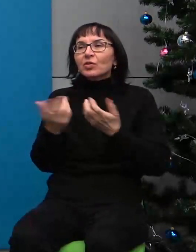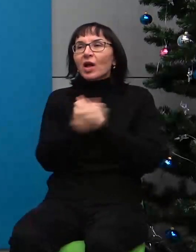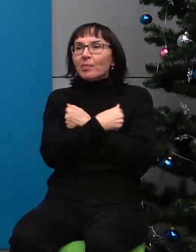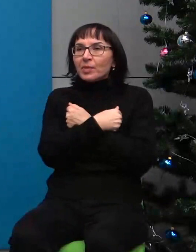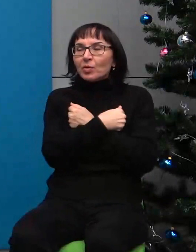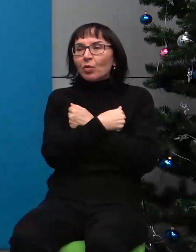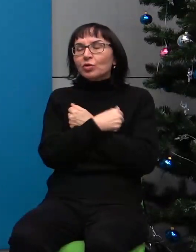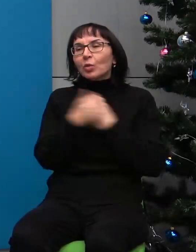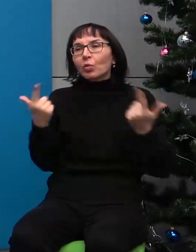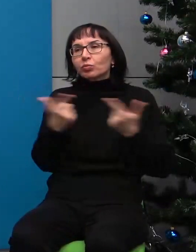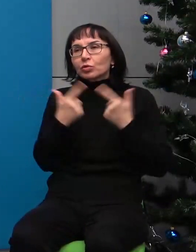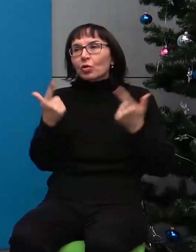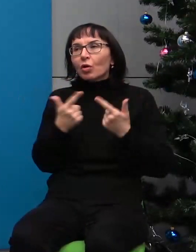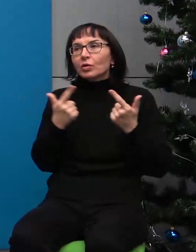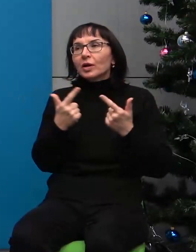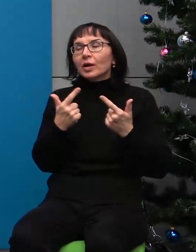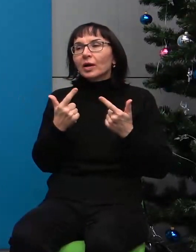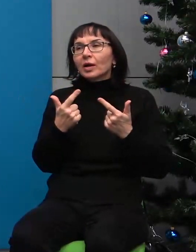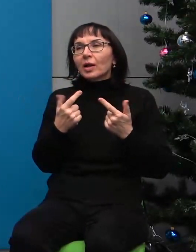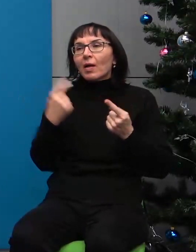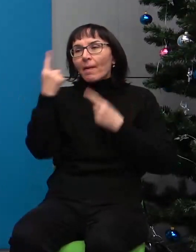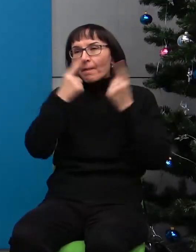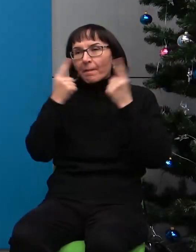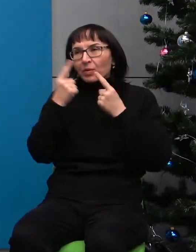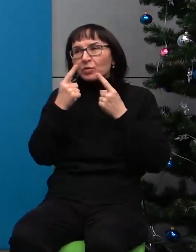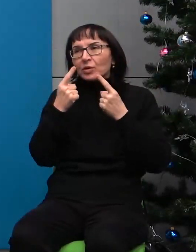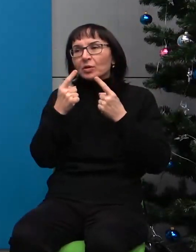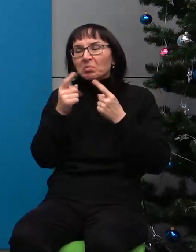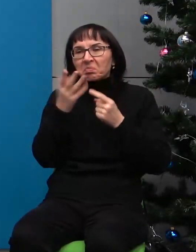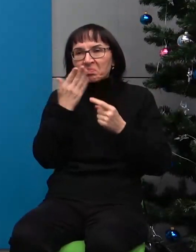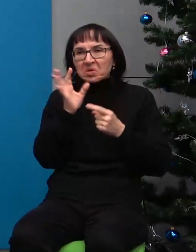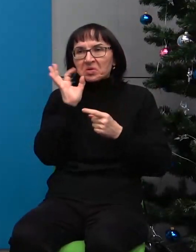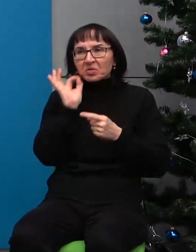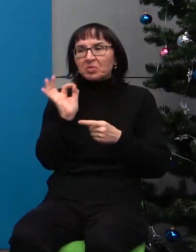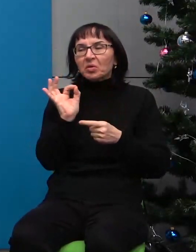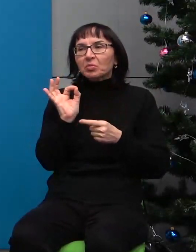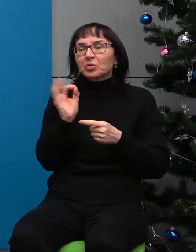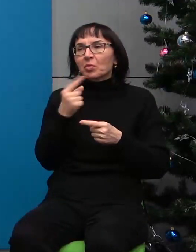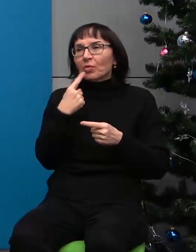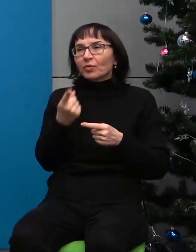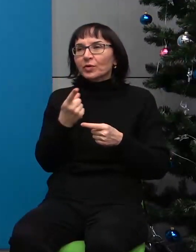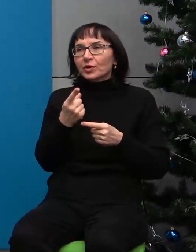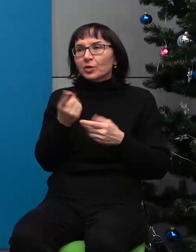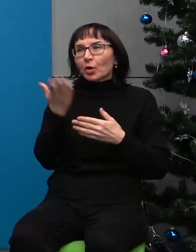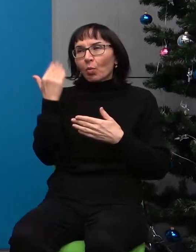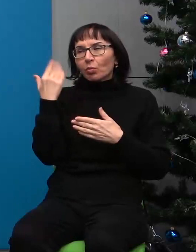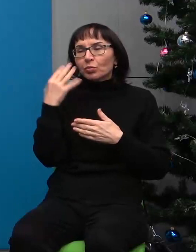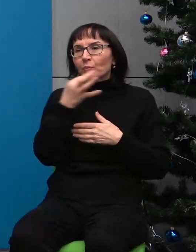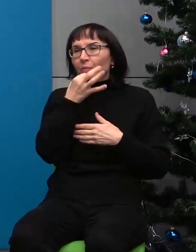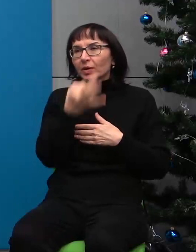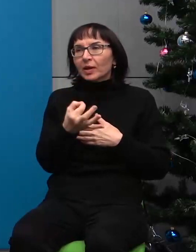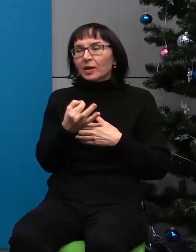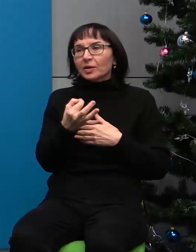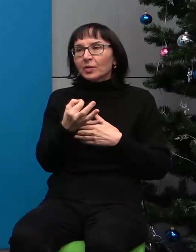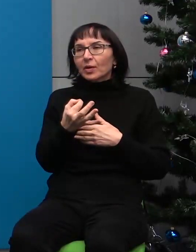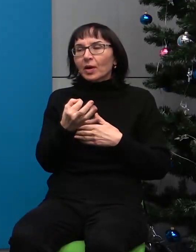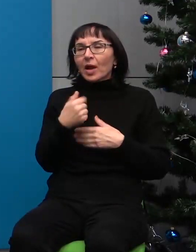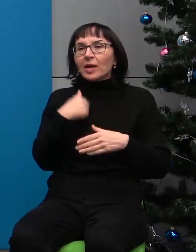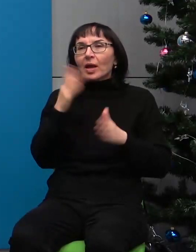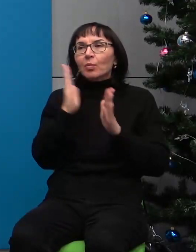Wiesz co, mi się wydaje, że trafiłeś w sedno w tym poprzednim pytaniu. Ja po prostu lubię historię.